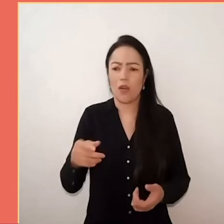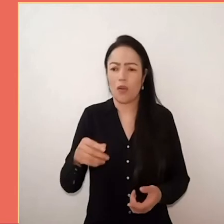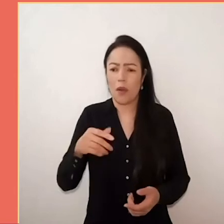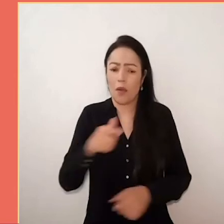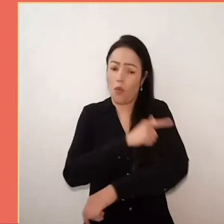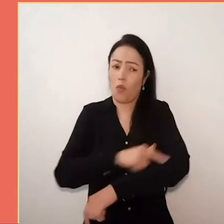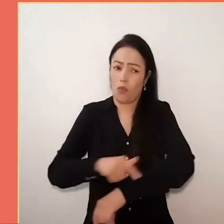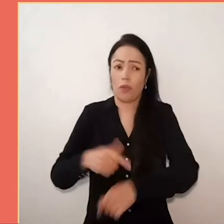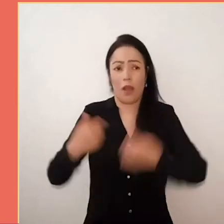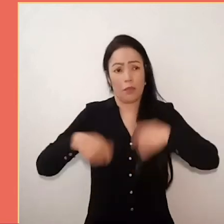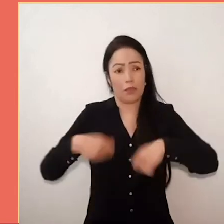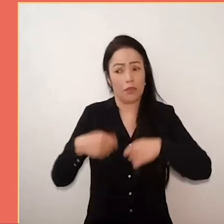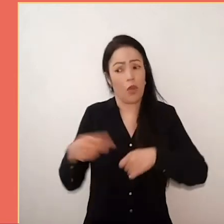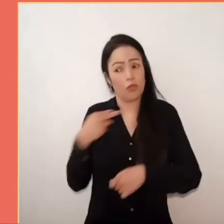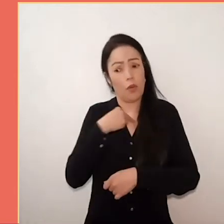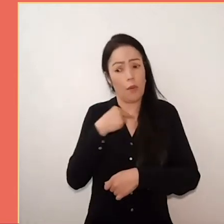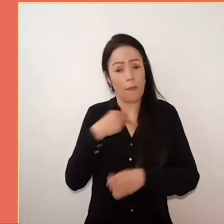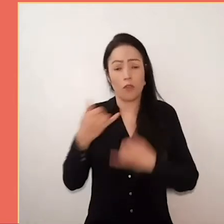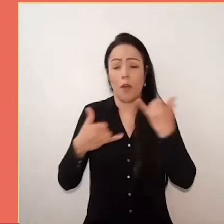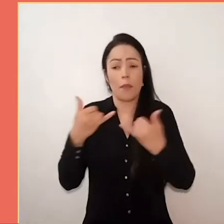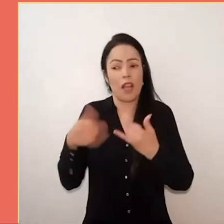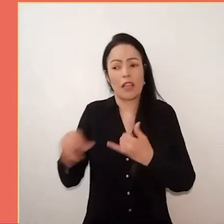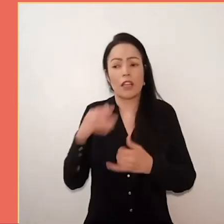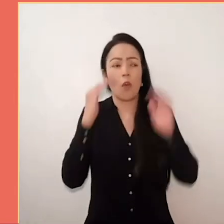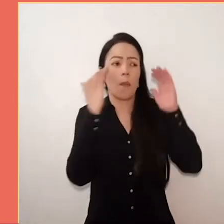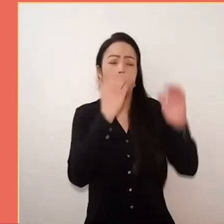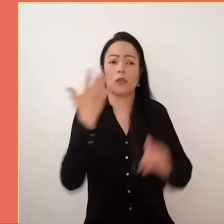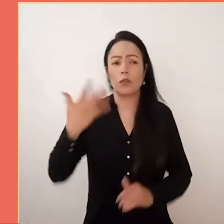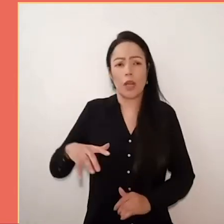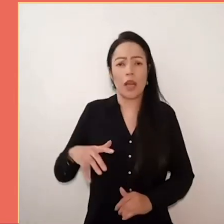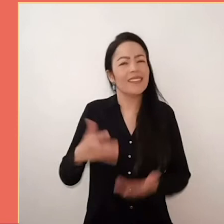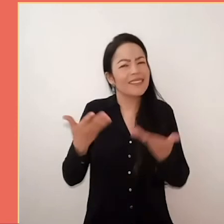Imagina uma boneca que faz malcriação? Então, esse preceito, esse pressuposto